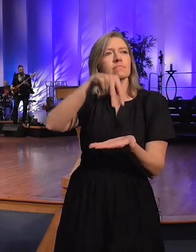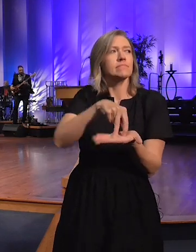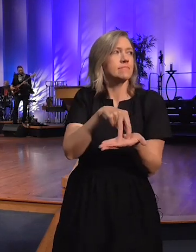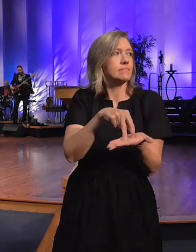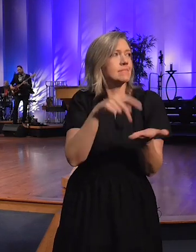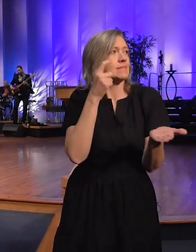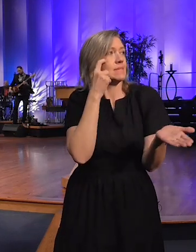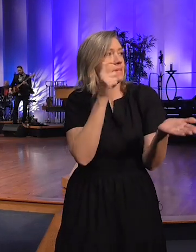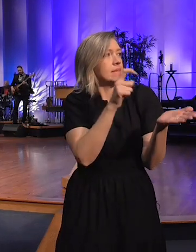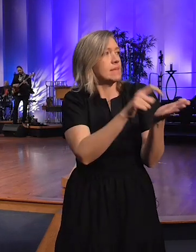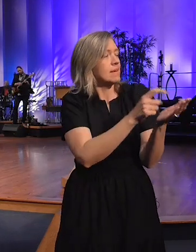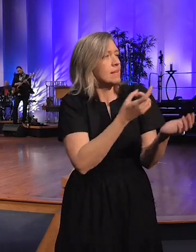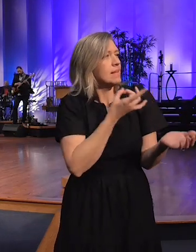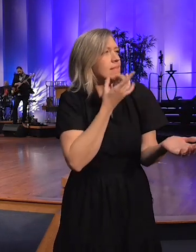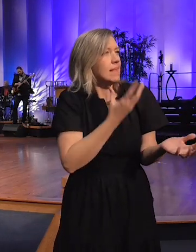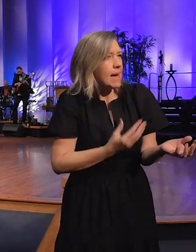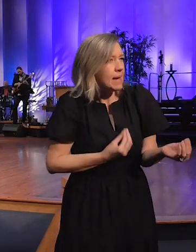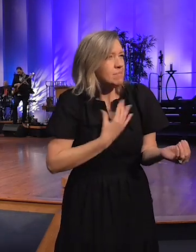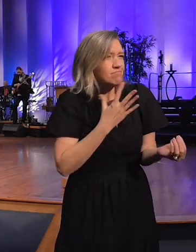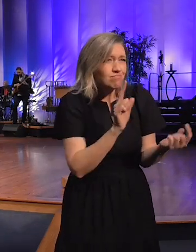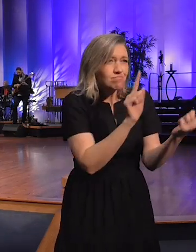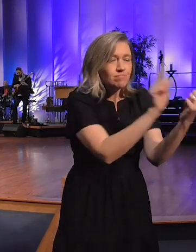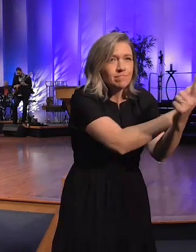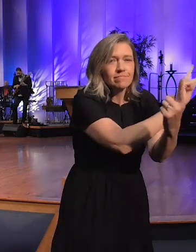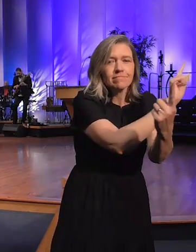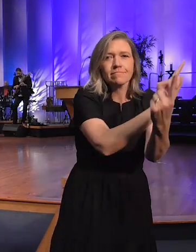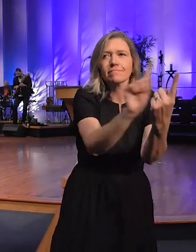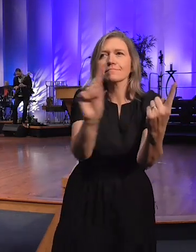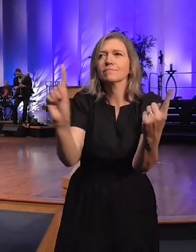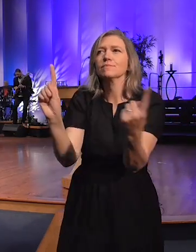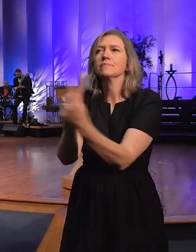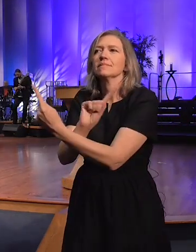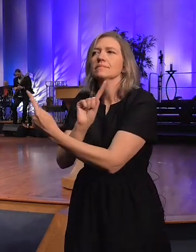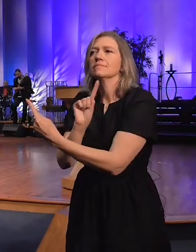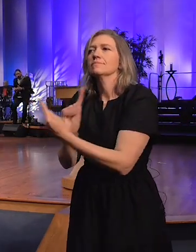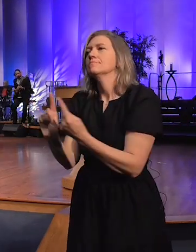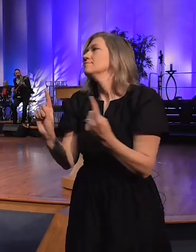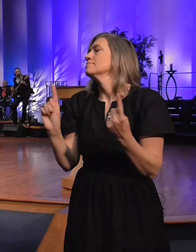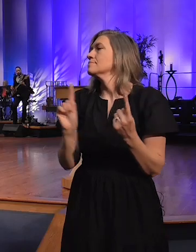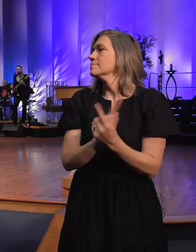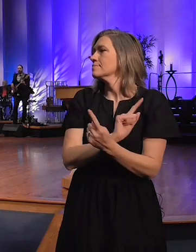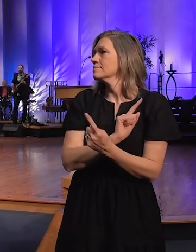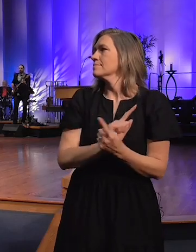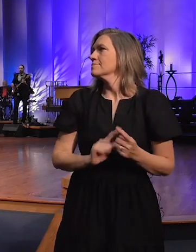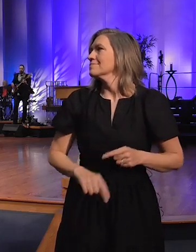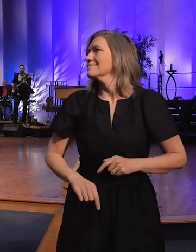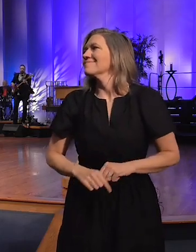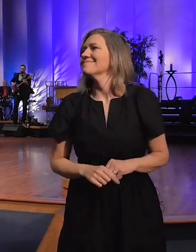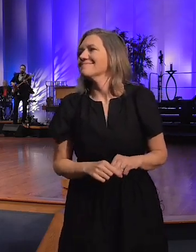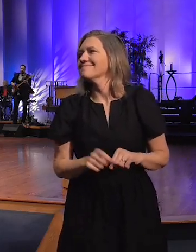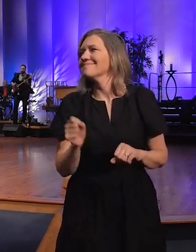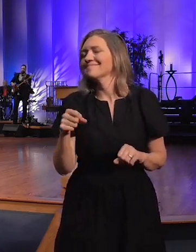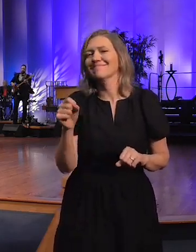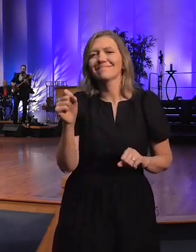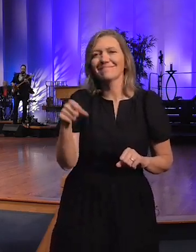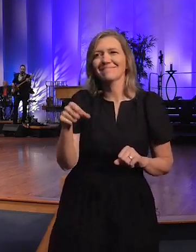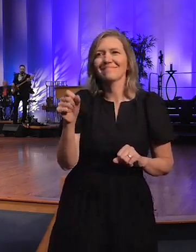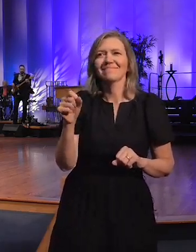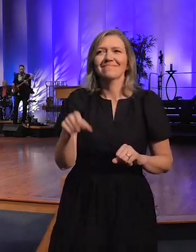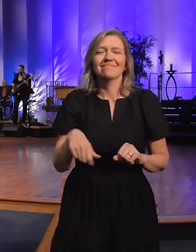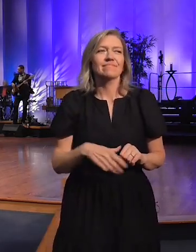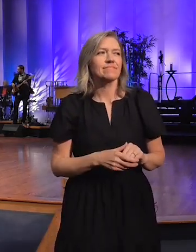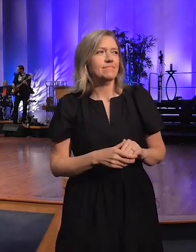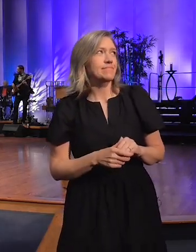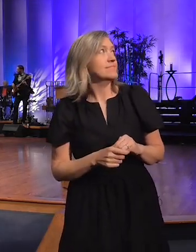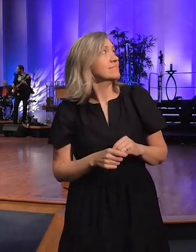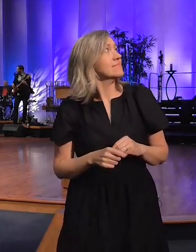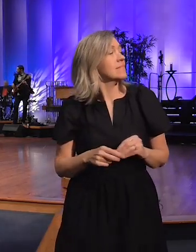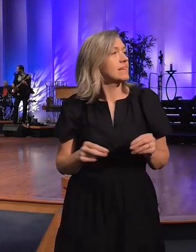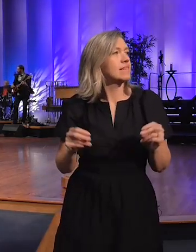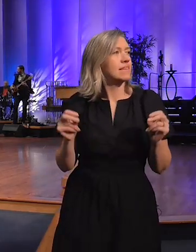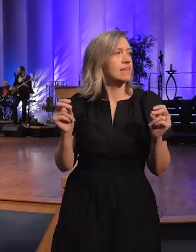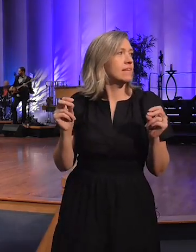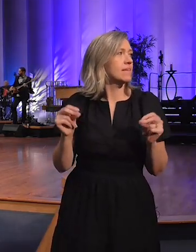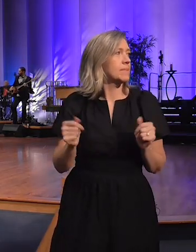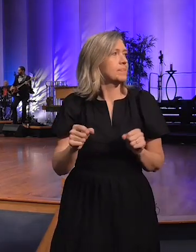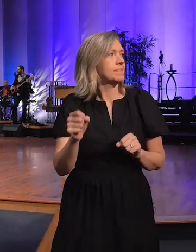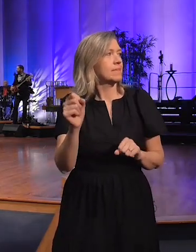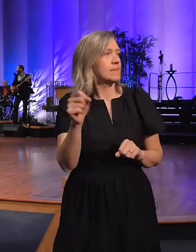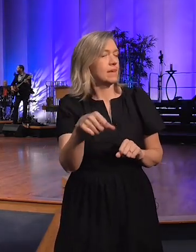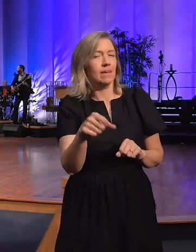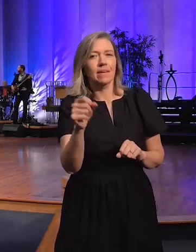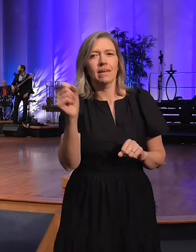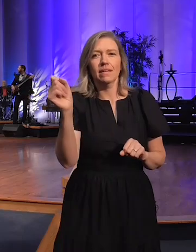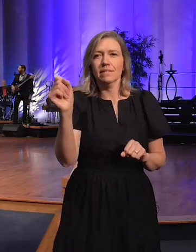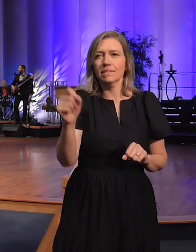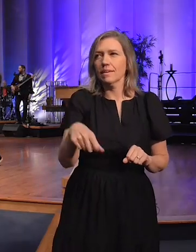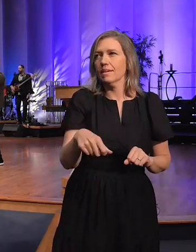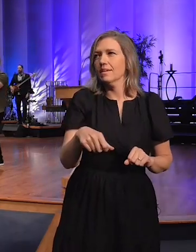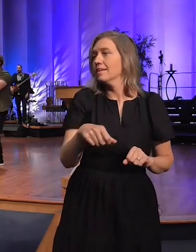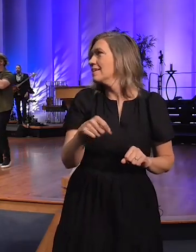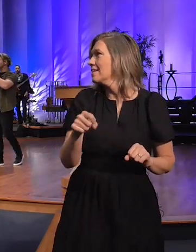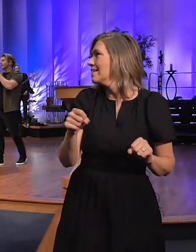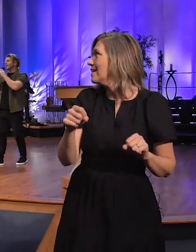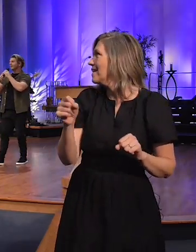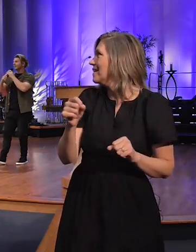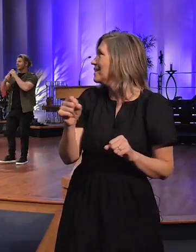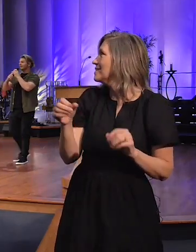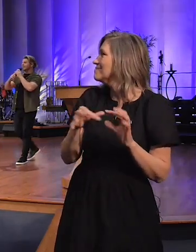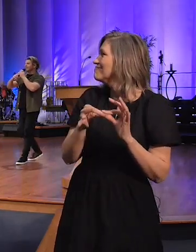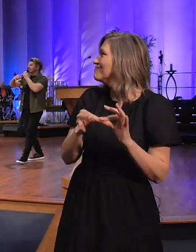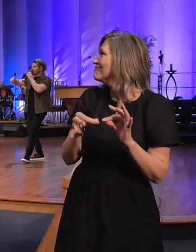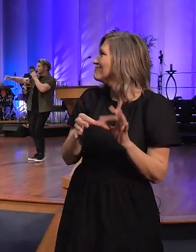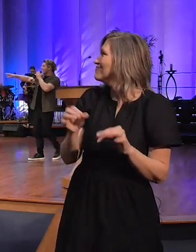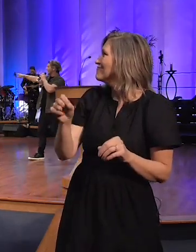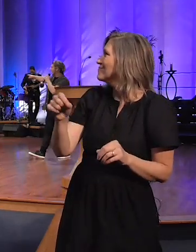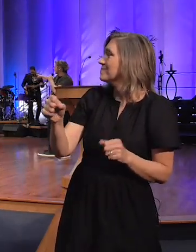vean la luz. todos, tú, yo, sí, sí, oye, sí, sí, el hombre de Mile High aquí mismo, ríndete